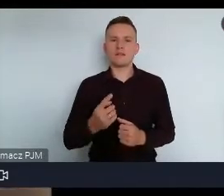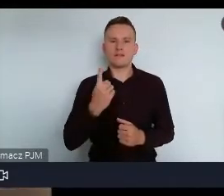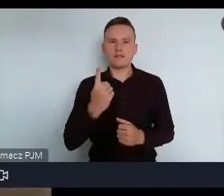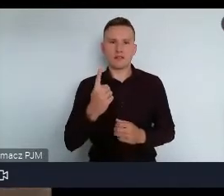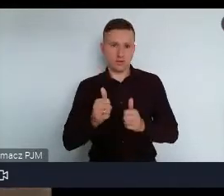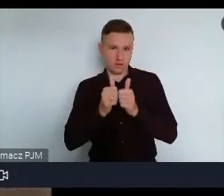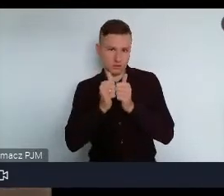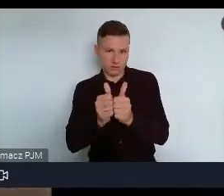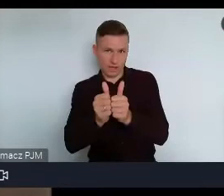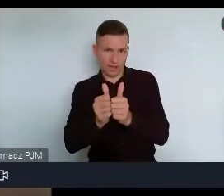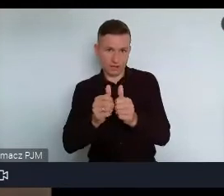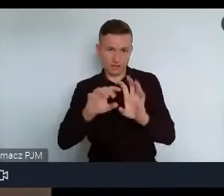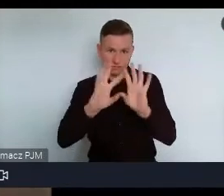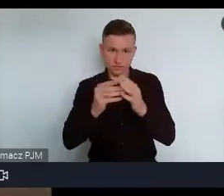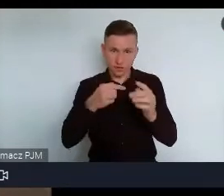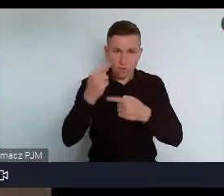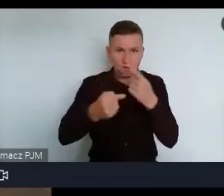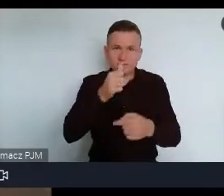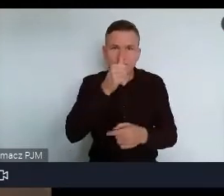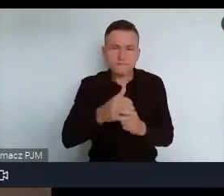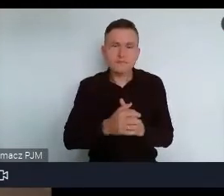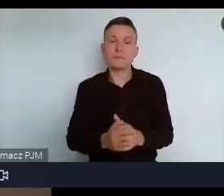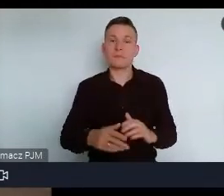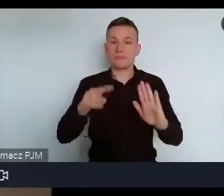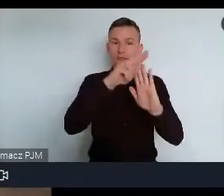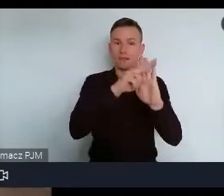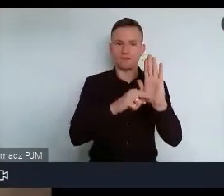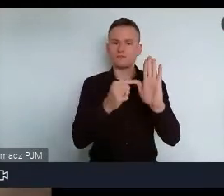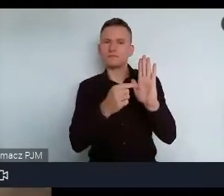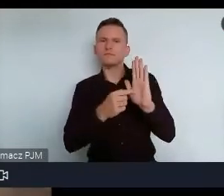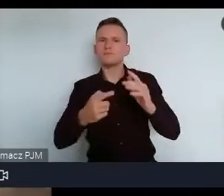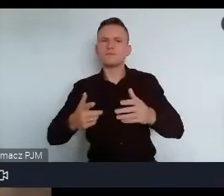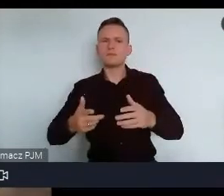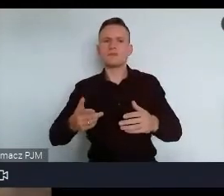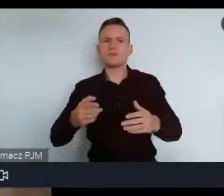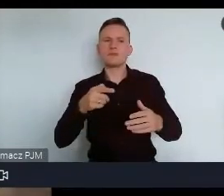Rama Odniesienia dla Zrównoważonego Rozwoju Miast to uniwersalne narzędzie internetowe